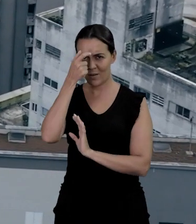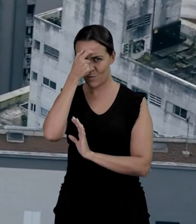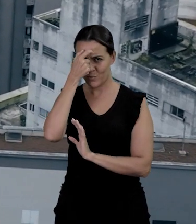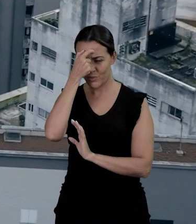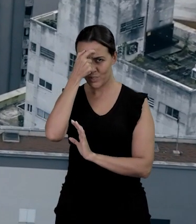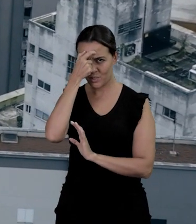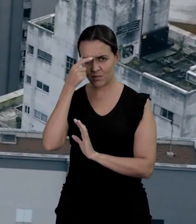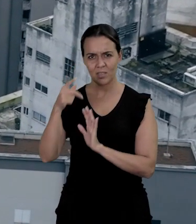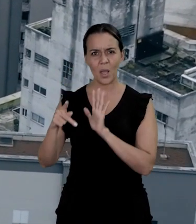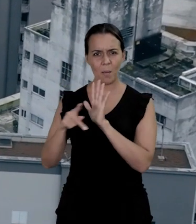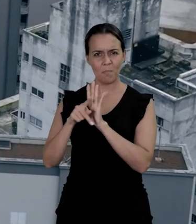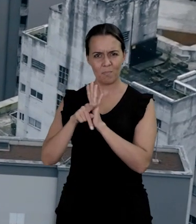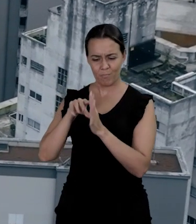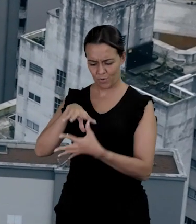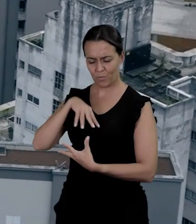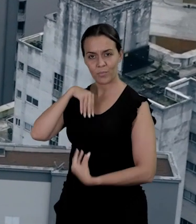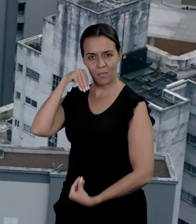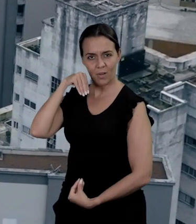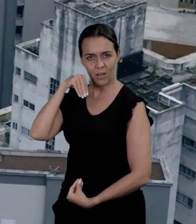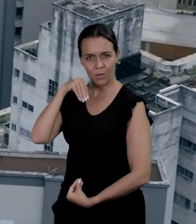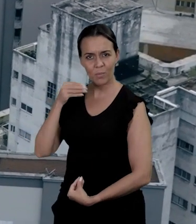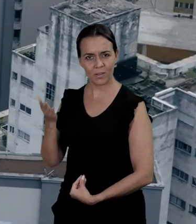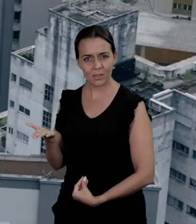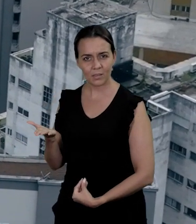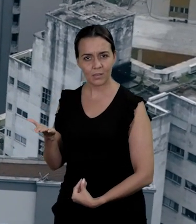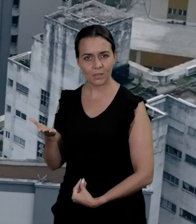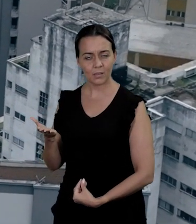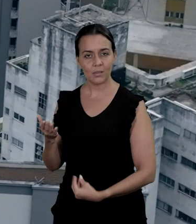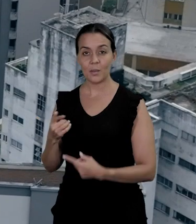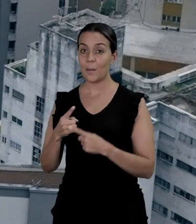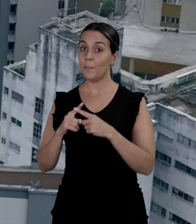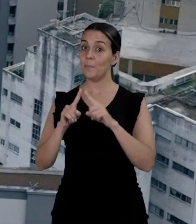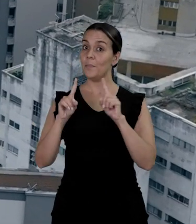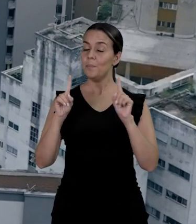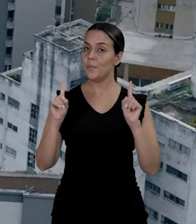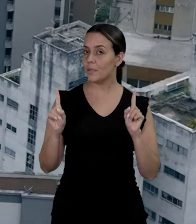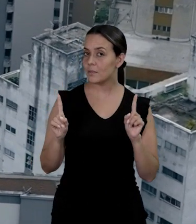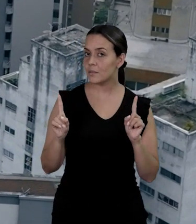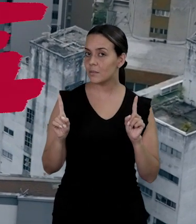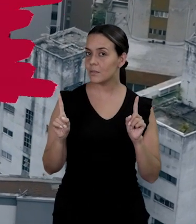Mas, em contrapartida, do lado do ciberespaço,